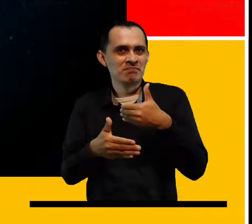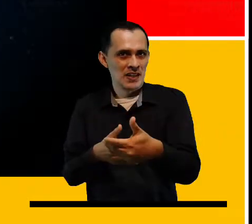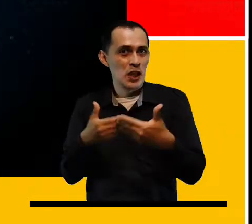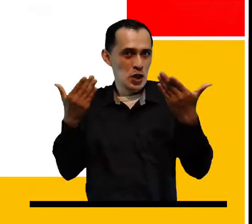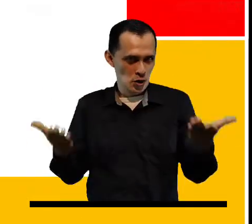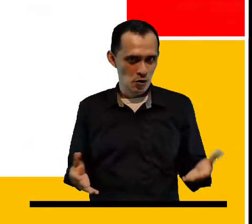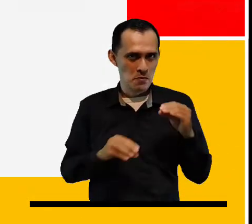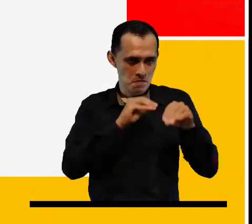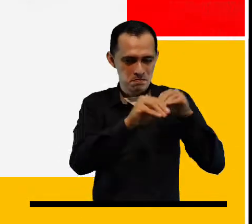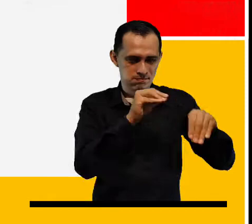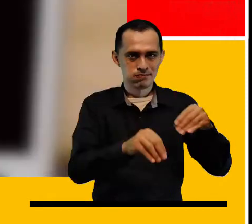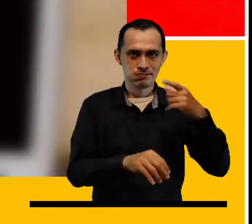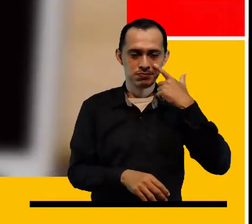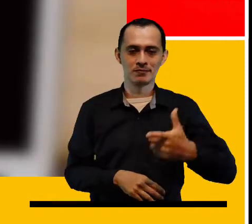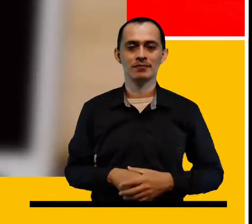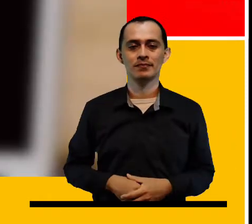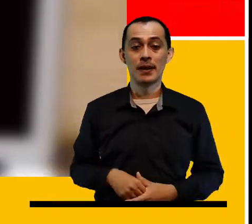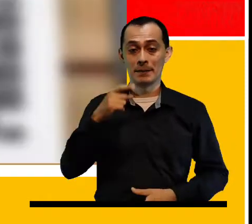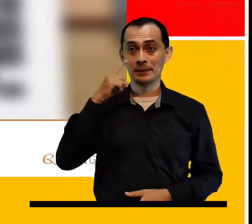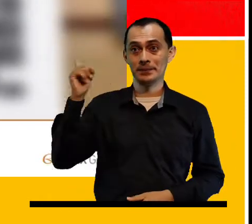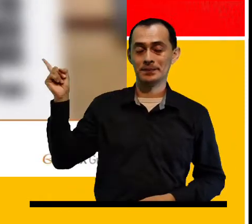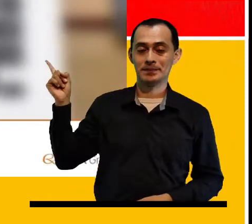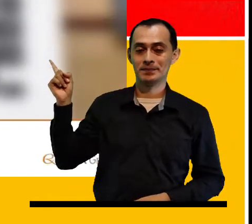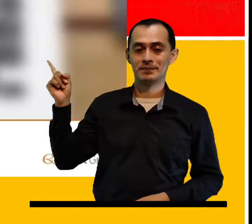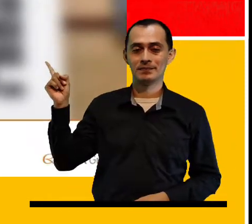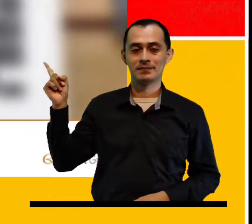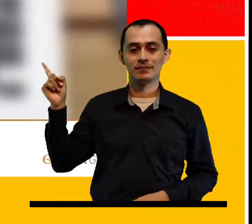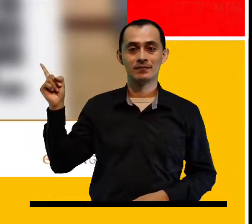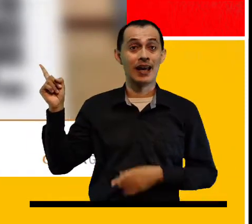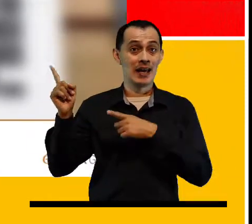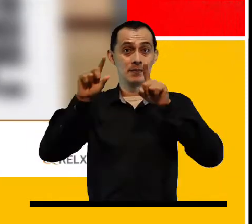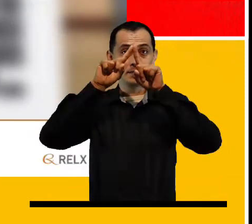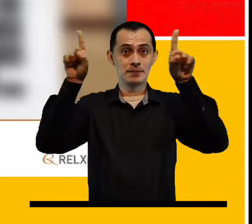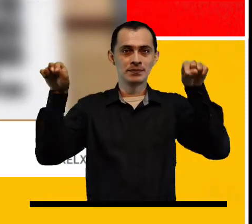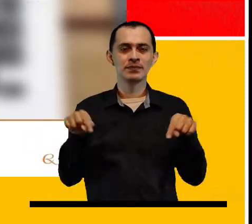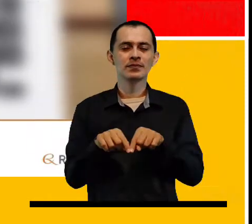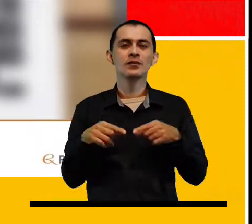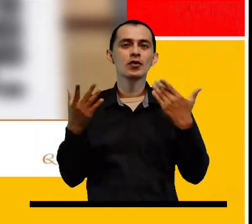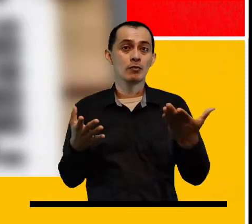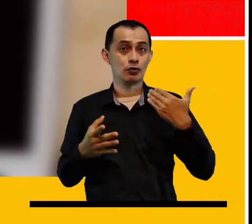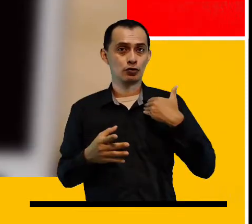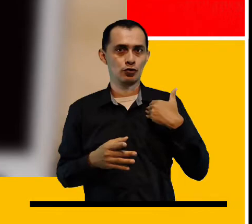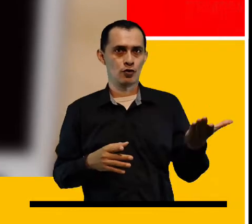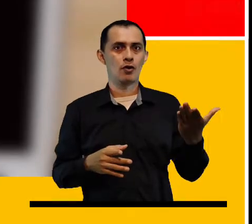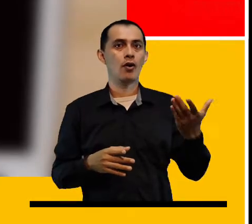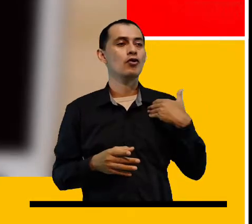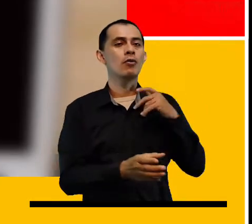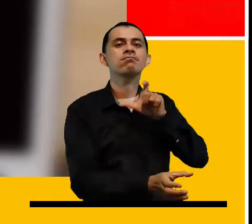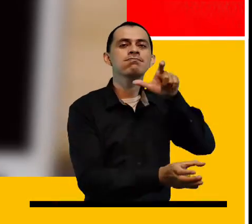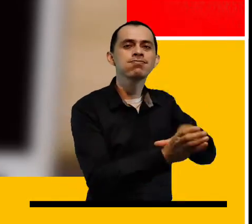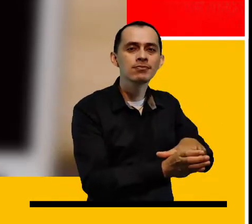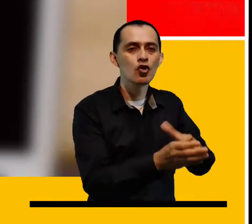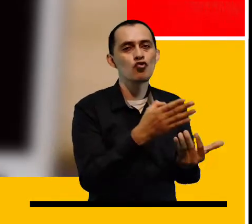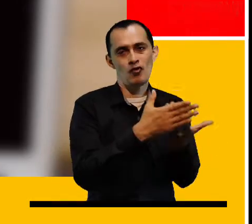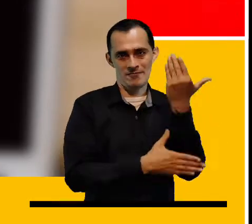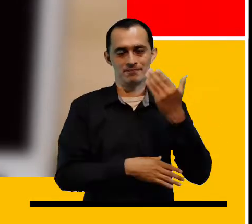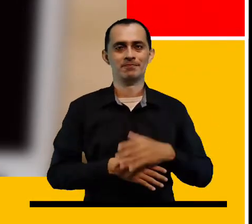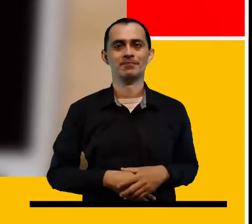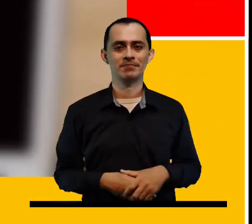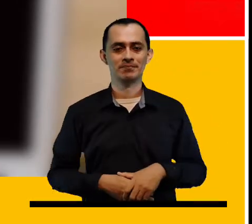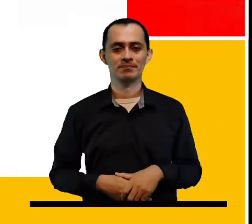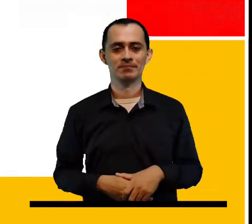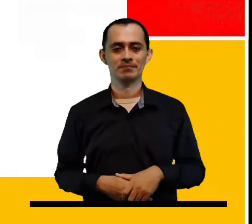Aquí pueden darle la opción de crear una cuenta nueva, volvemos aquí en la pantalla de